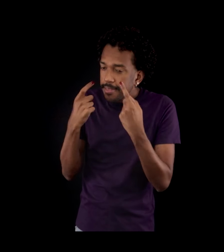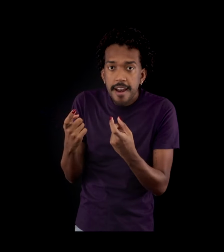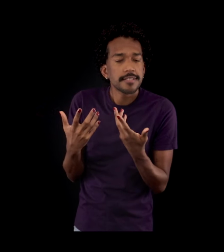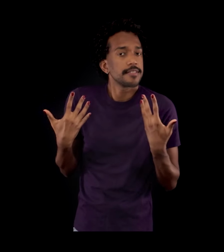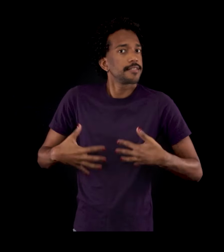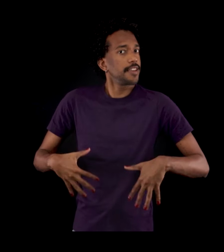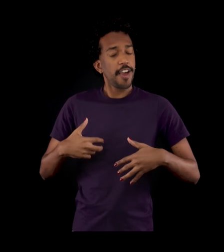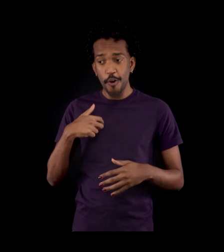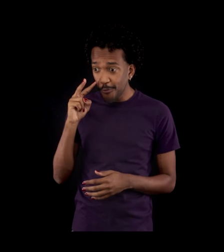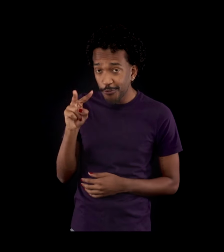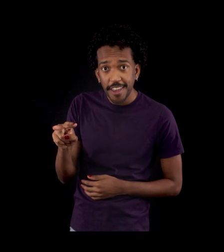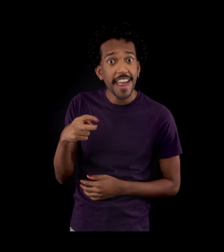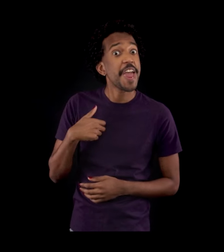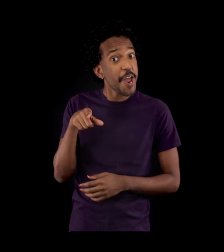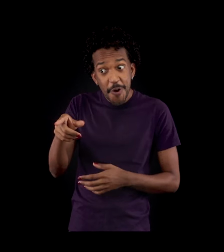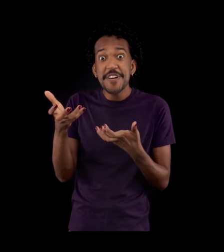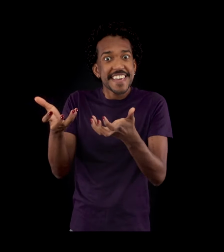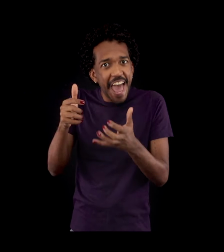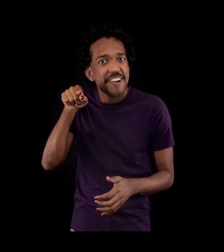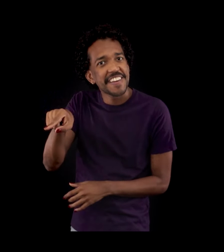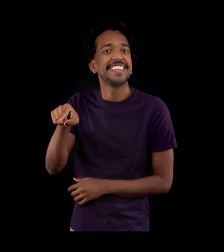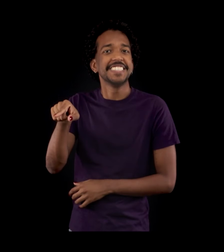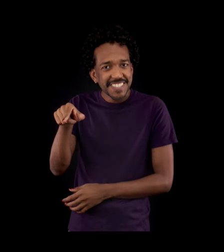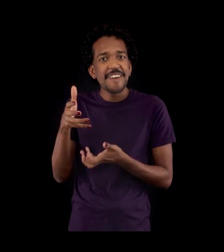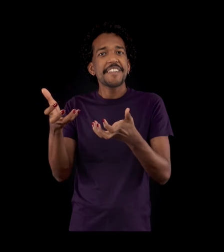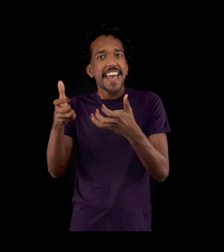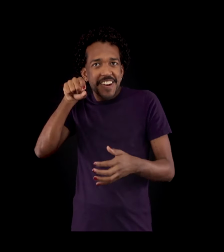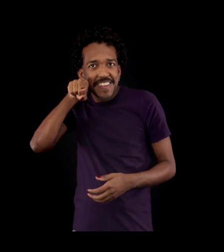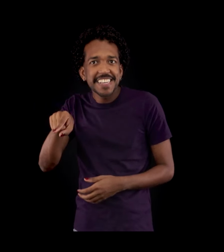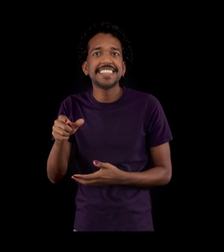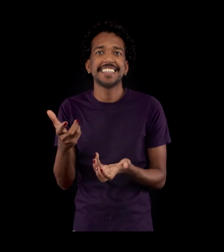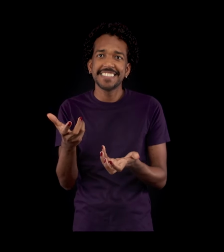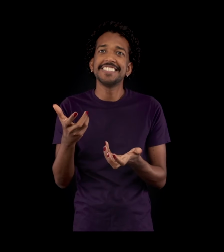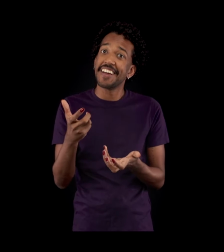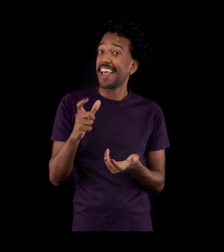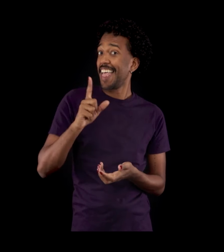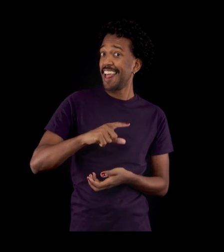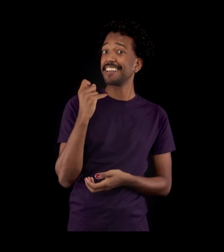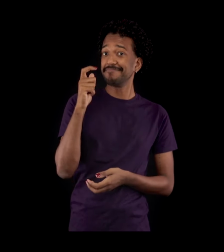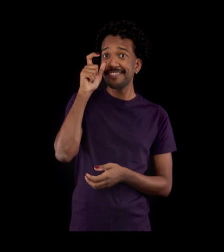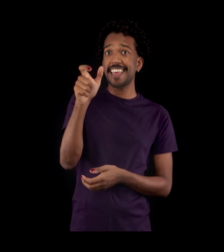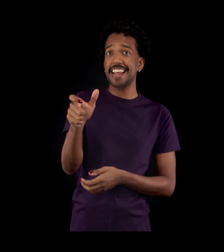Quando vi aquilo pensei “gente, é isso que eu quero! É interessante.”